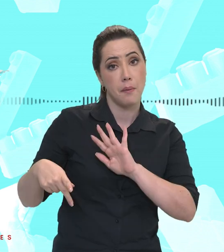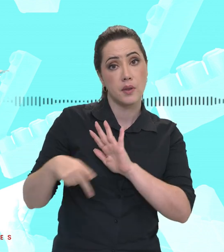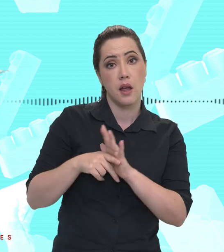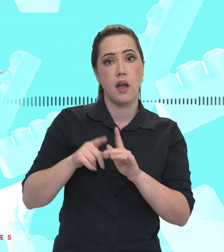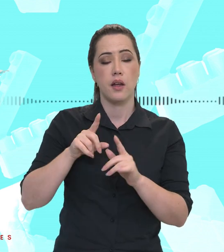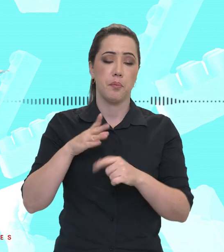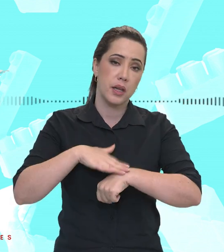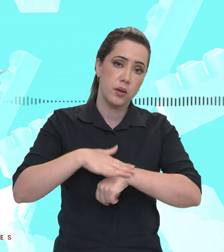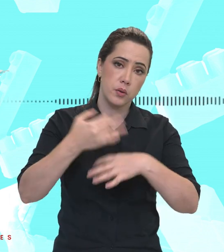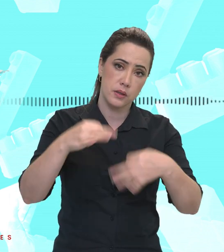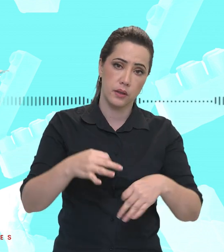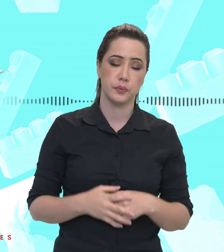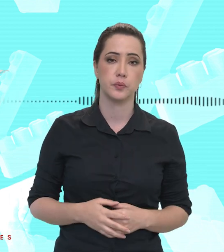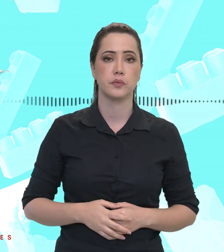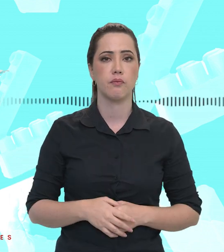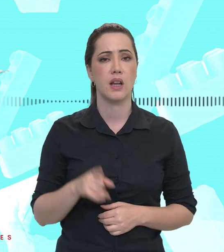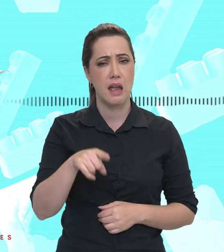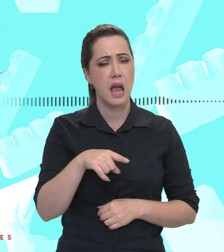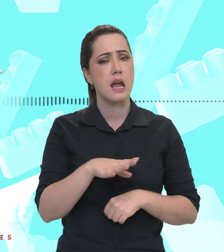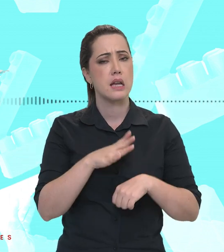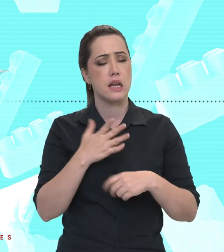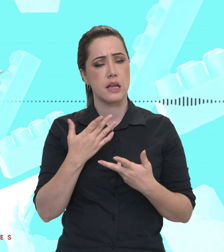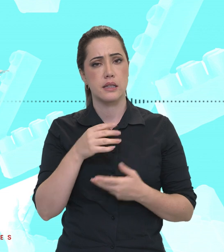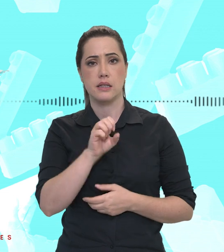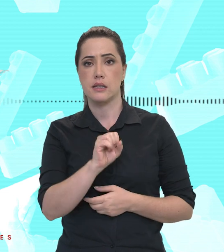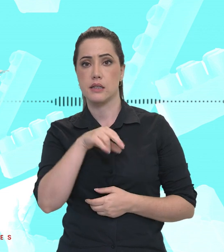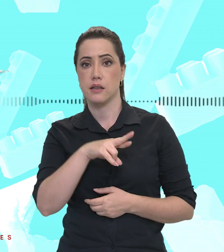[Fábio] A síndrome de Tourette, ela mexe com o neurológico da gente. Quando eu comecei,